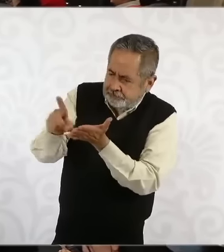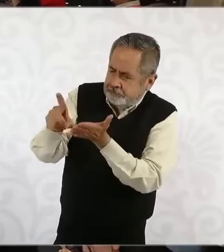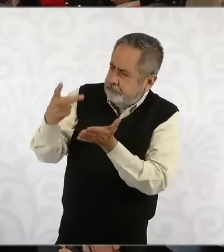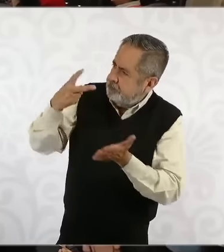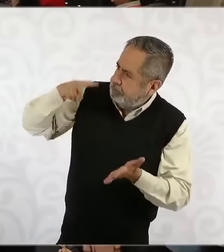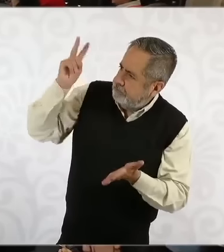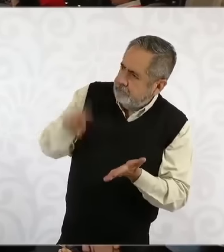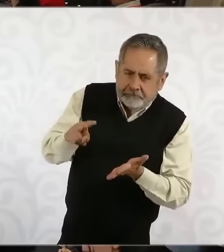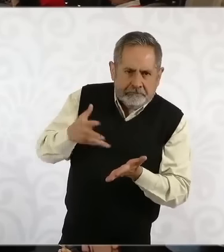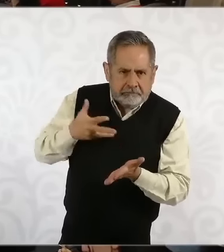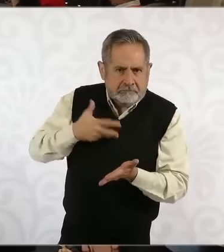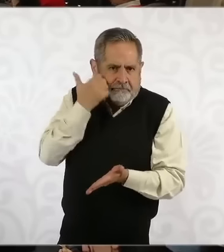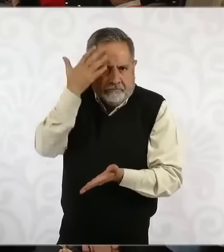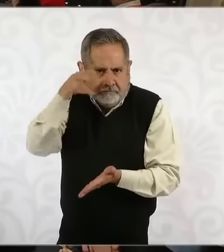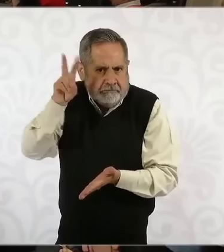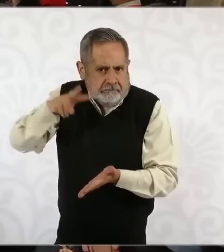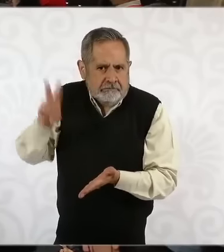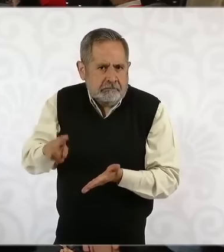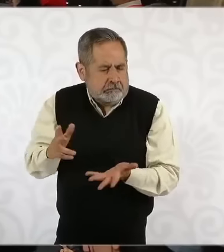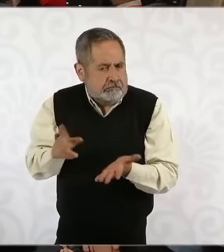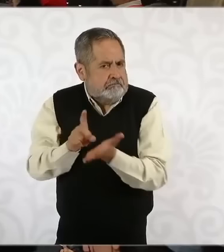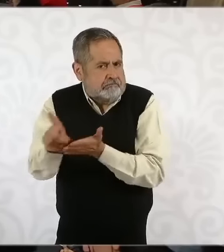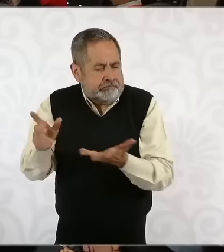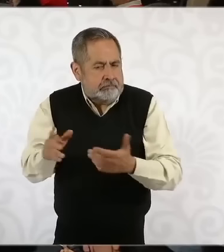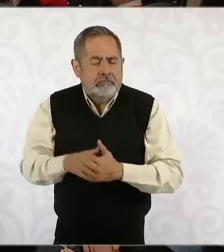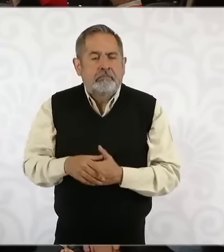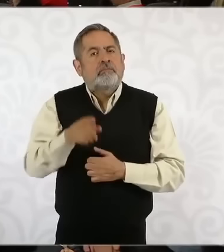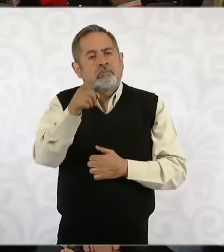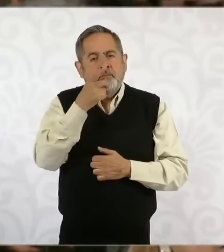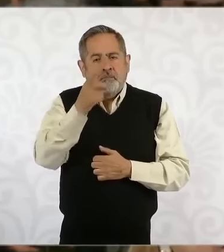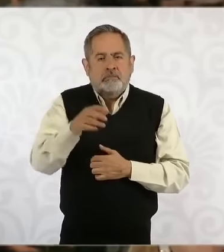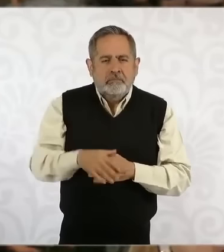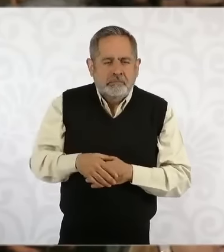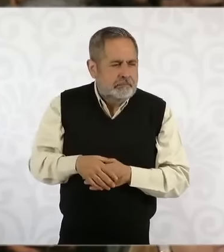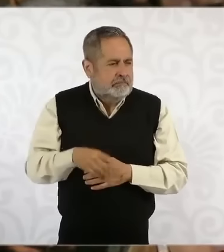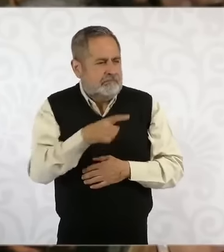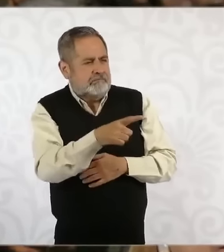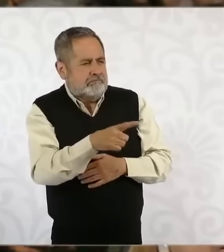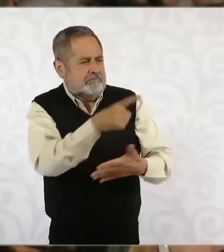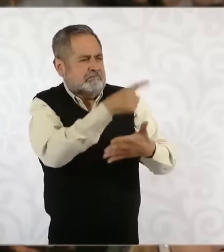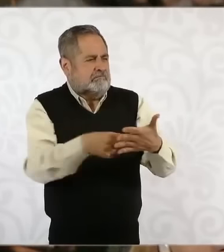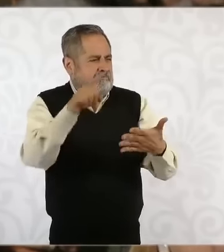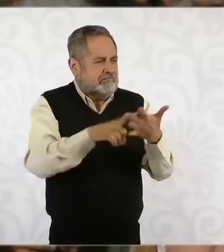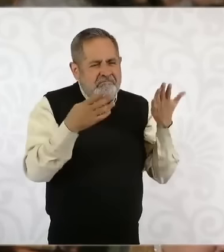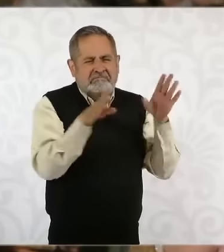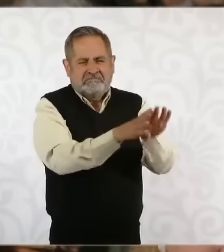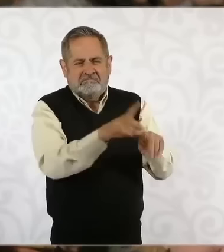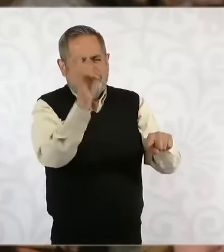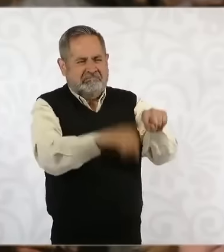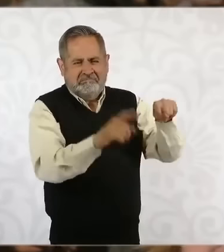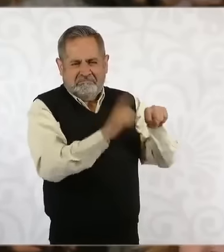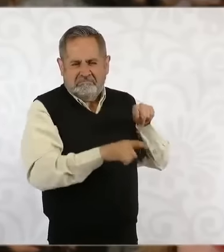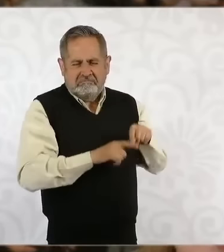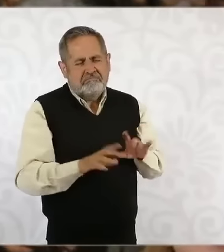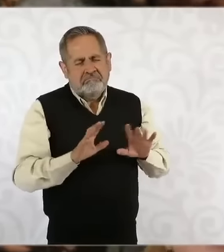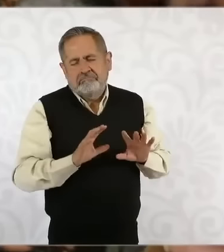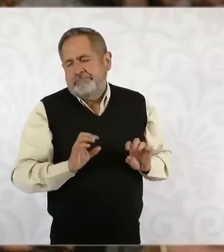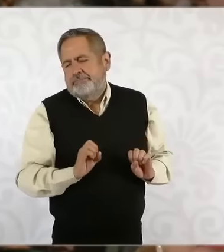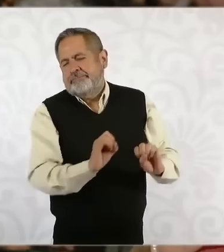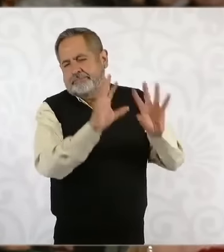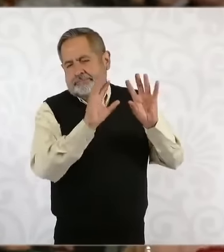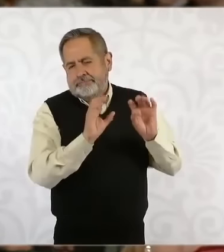dicho que no va a ir por el cancelar concesiones o o estas cosas y que amerita una reflexión,